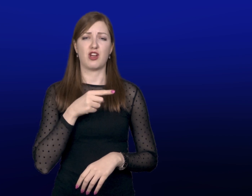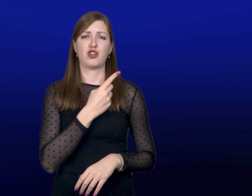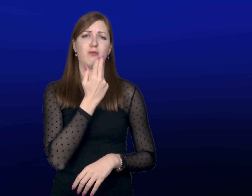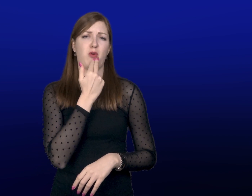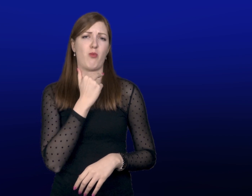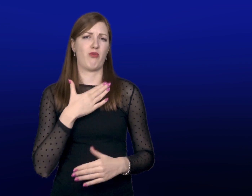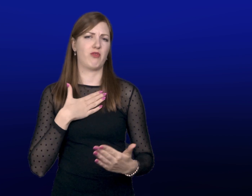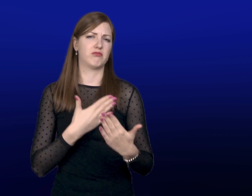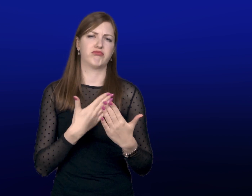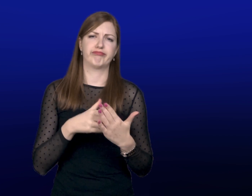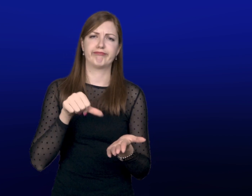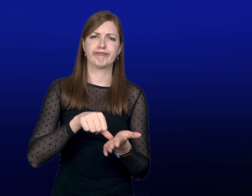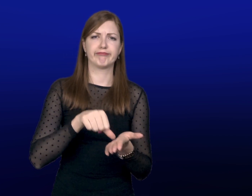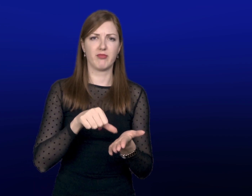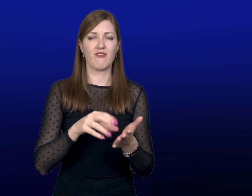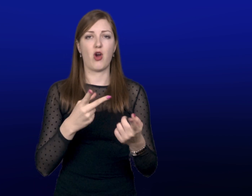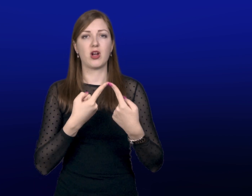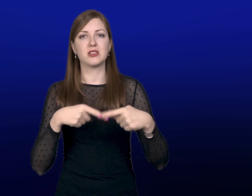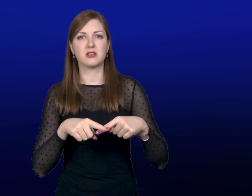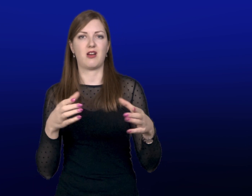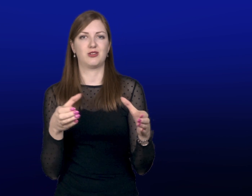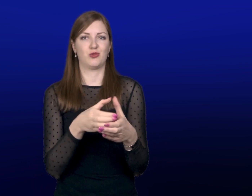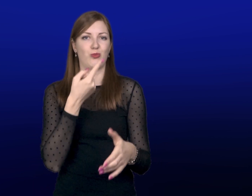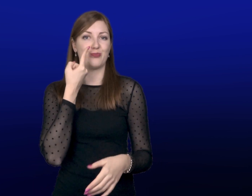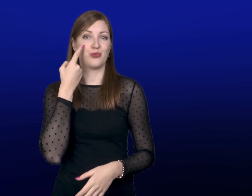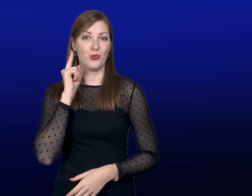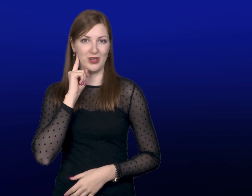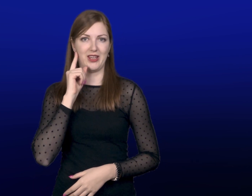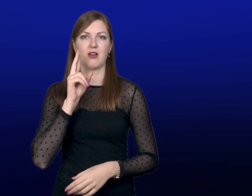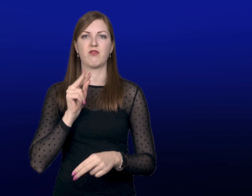Она принимала активное участие в организации группы глухих